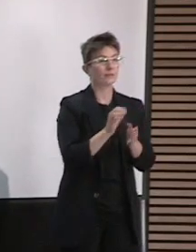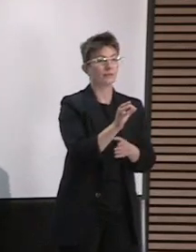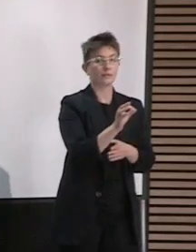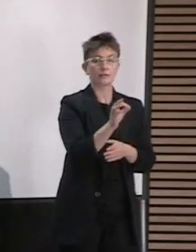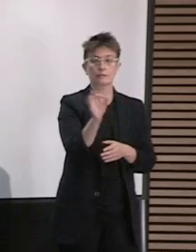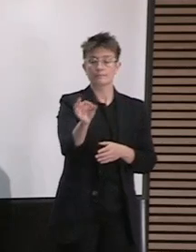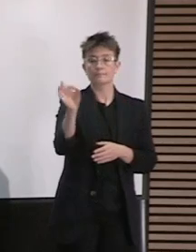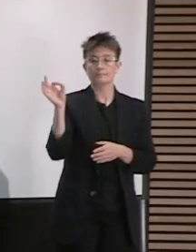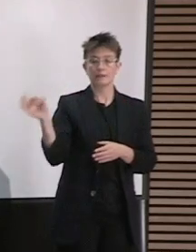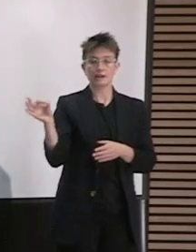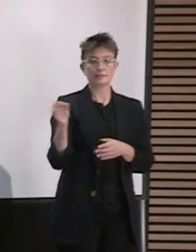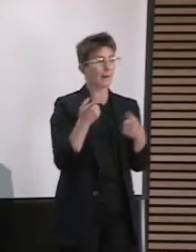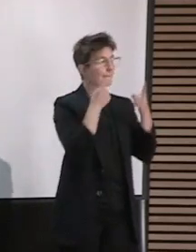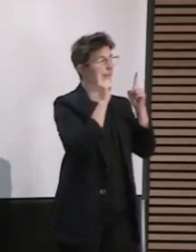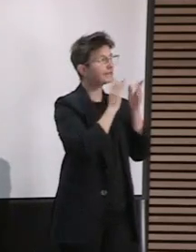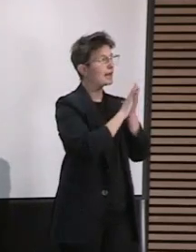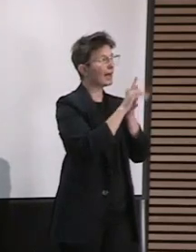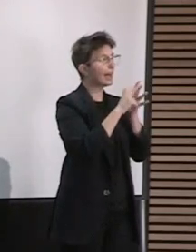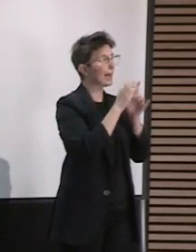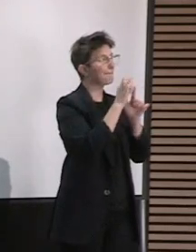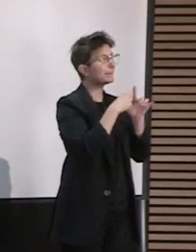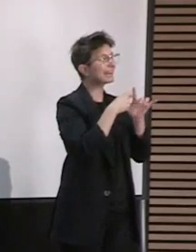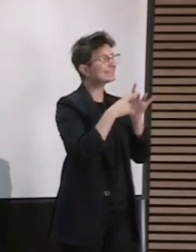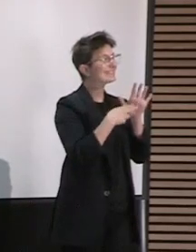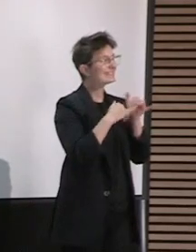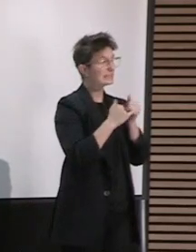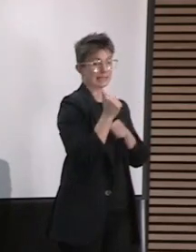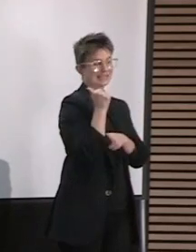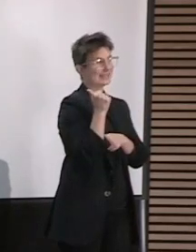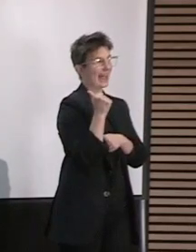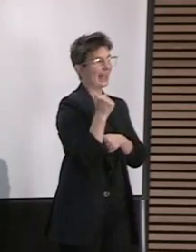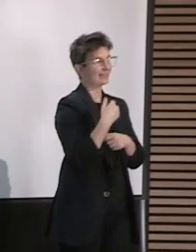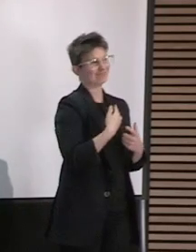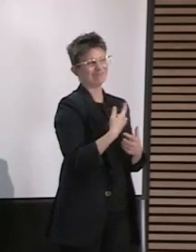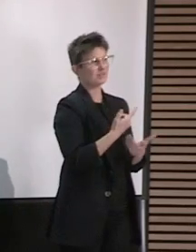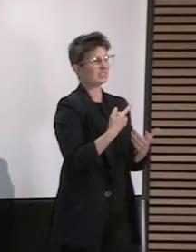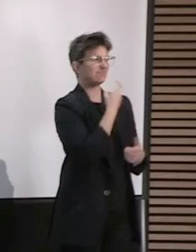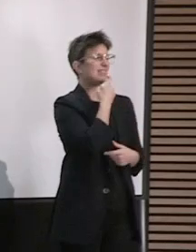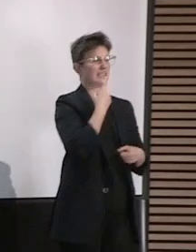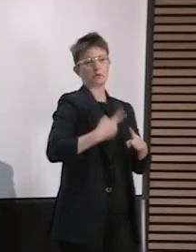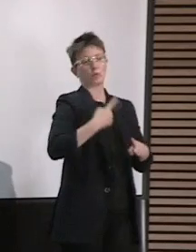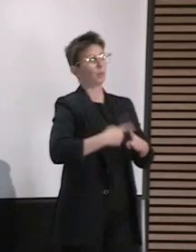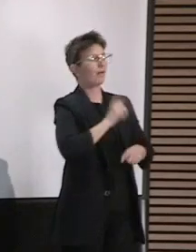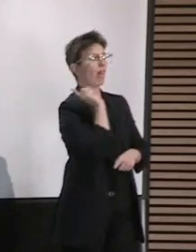Kawanatanga i runga i te whakapono pai i konei he kaitono. Kaore au kei te whai i tena.